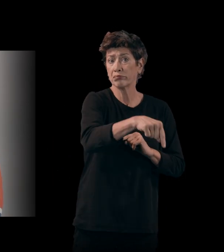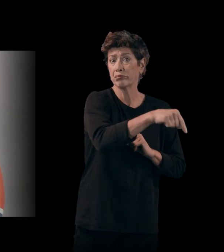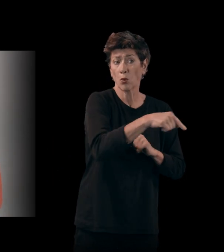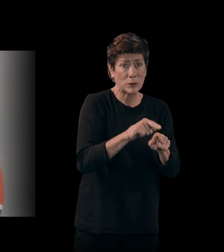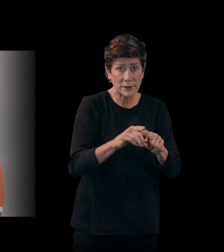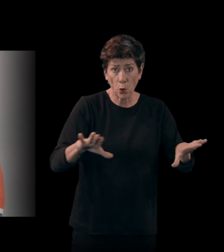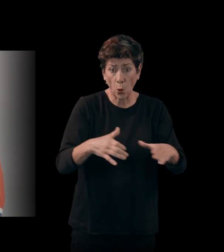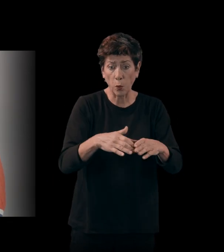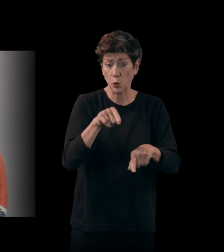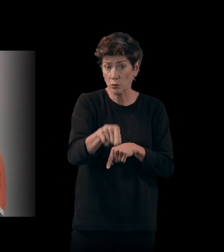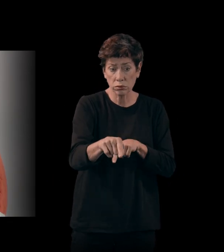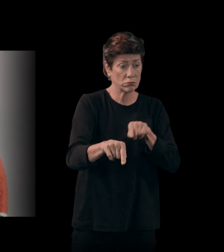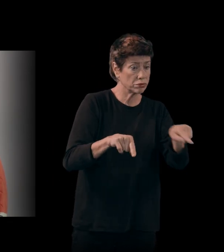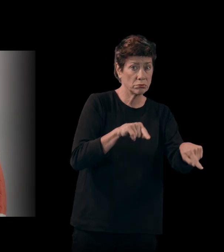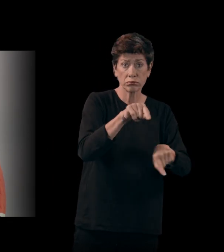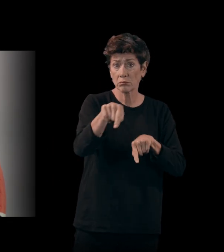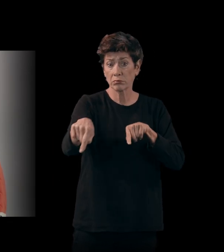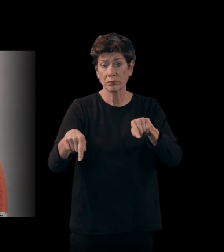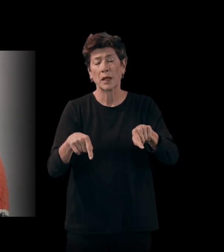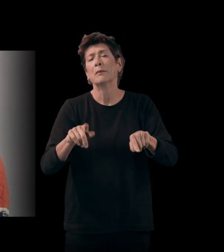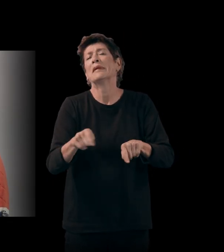Donc, il y a évidemment une dimension de groupe parce que déjà,